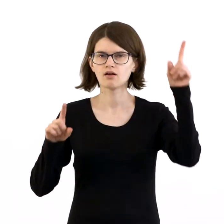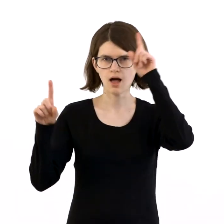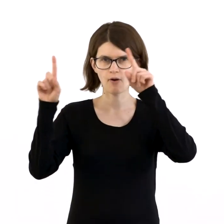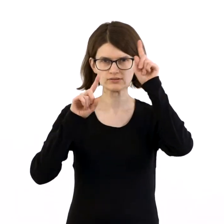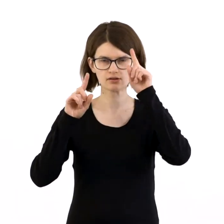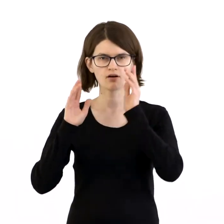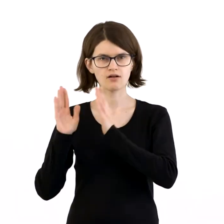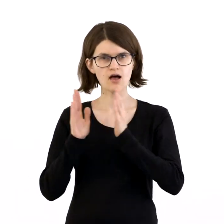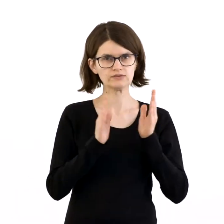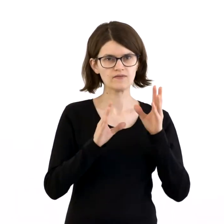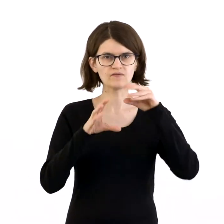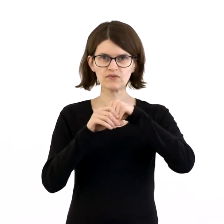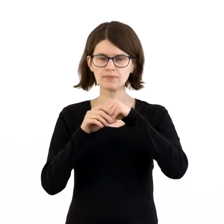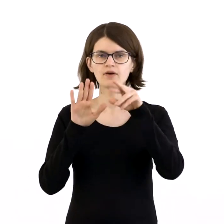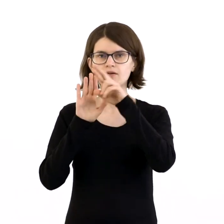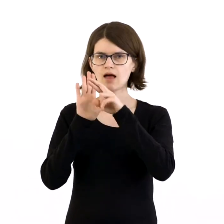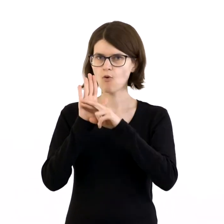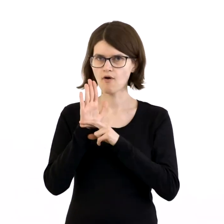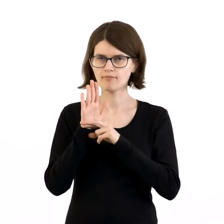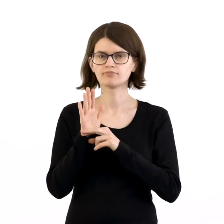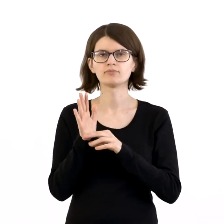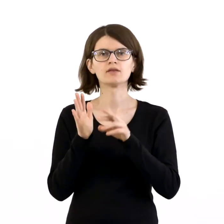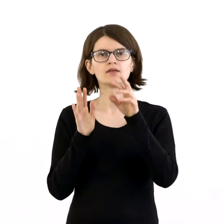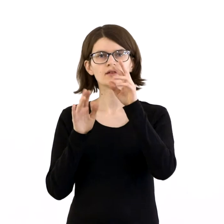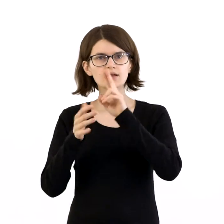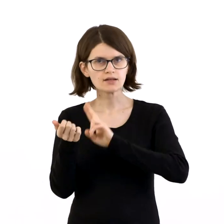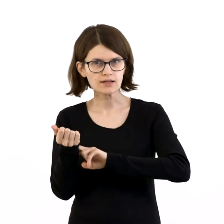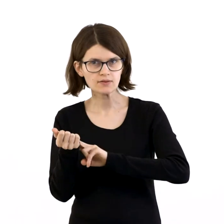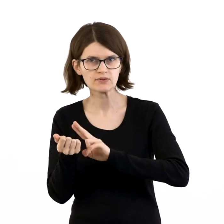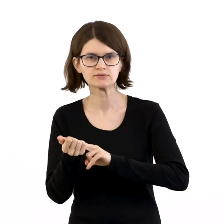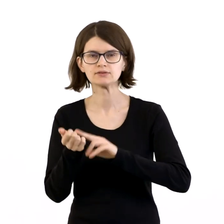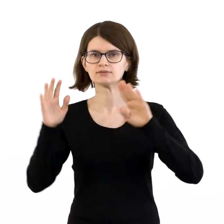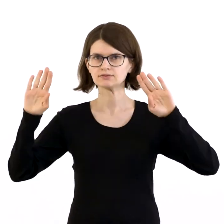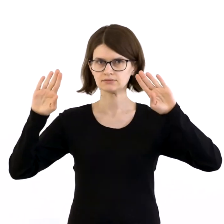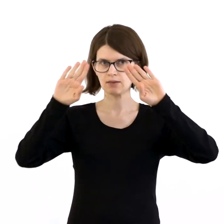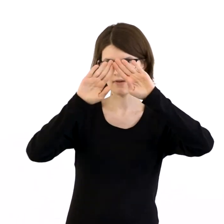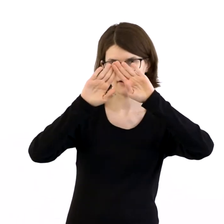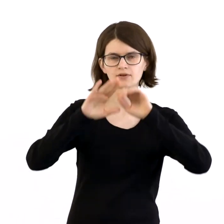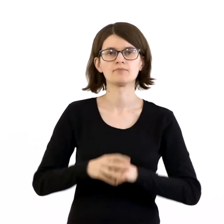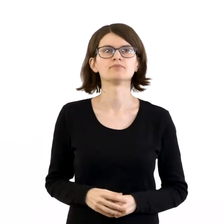Kompozycja, porządek to reguła, ład architektoniczny, rytmiczność i symetryczność.